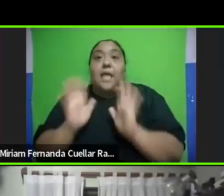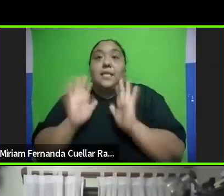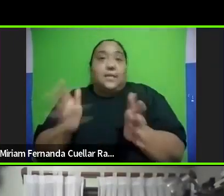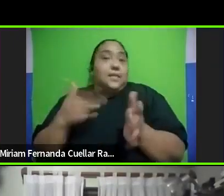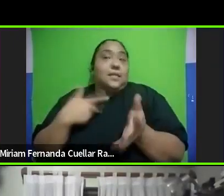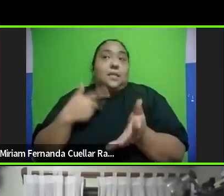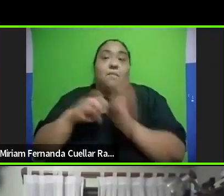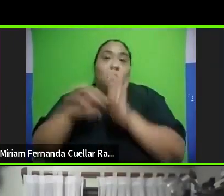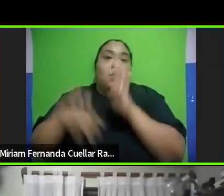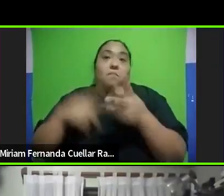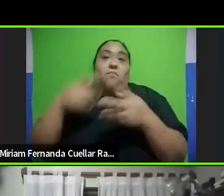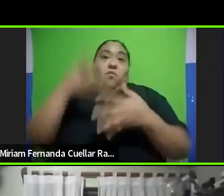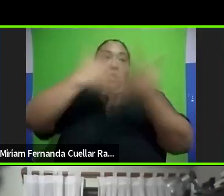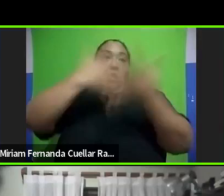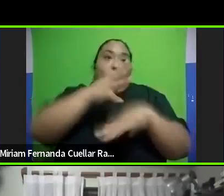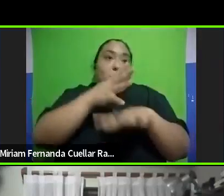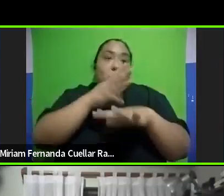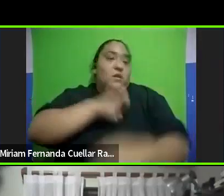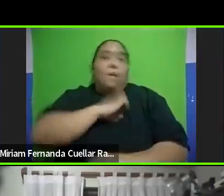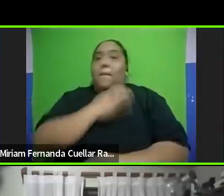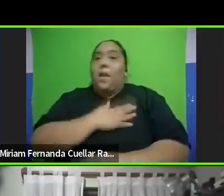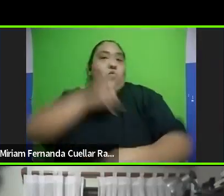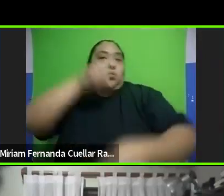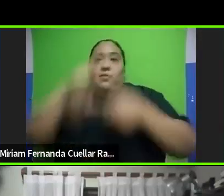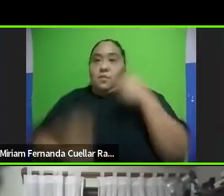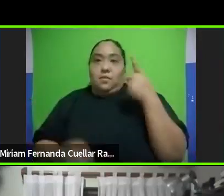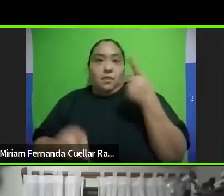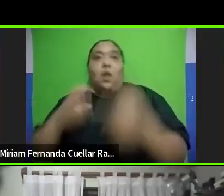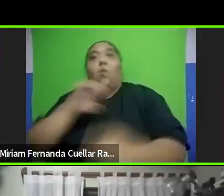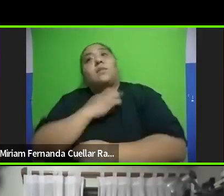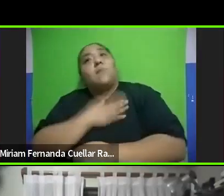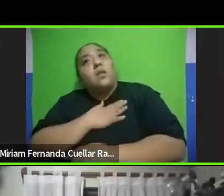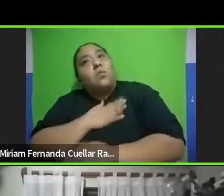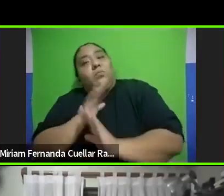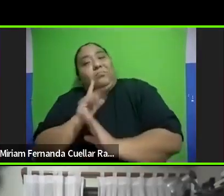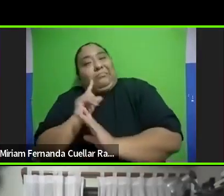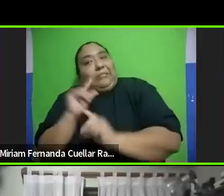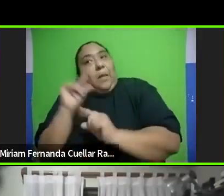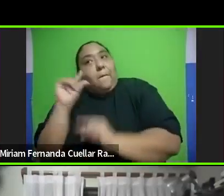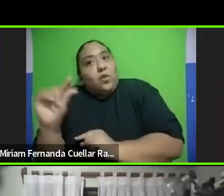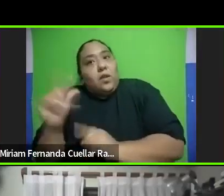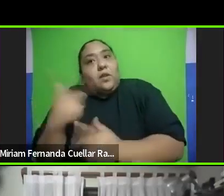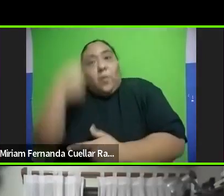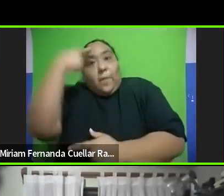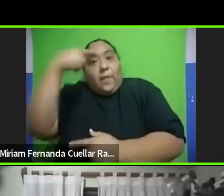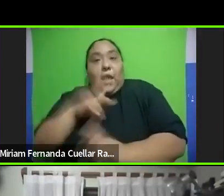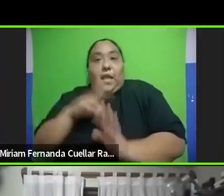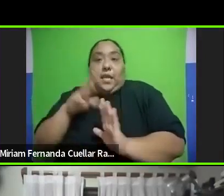Ya es mediante lengua de Ya es mediante lengua de señas. No es mediante lengua de señas. No Usad español s. No No Usad español lo usar lo